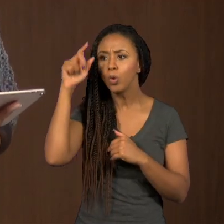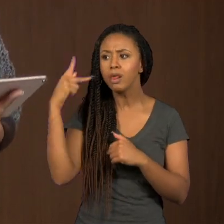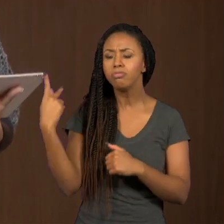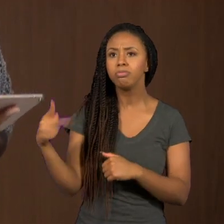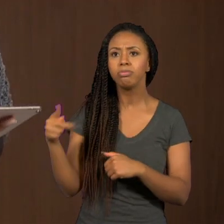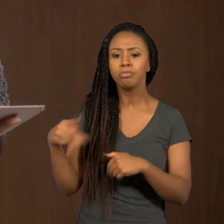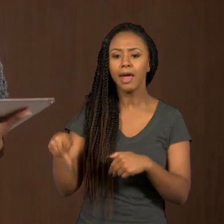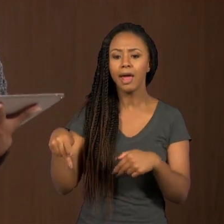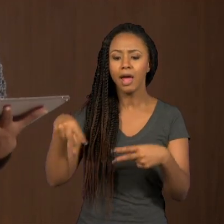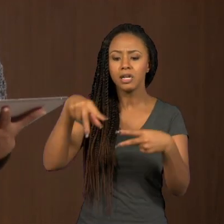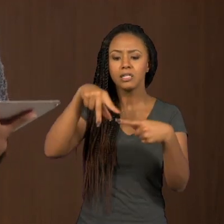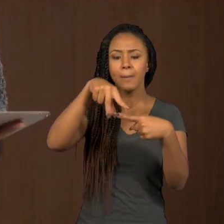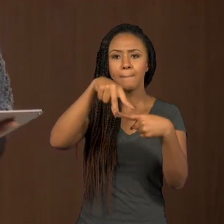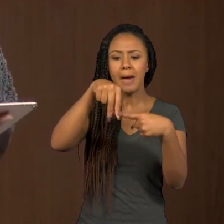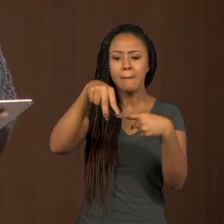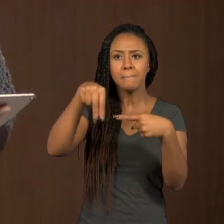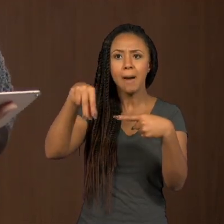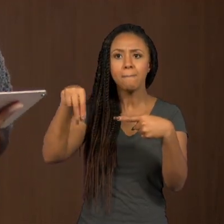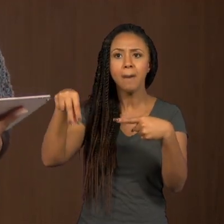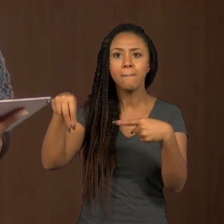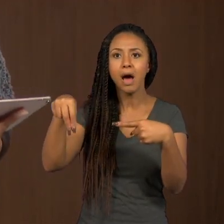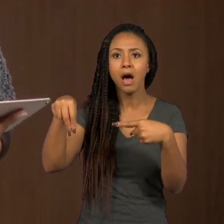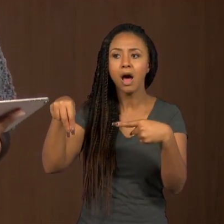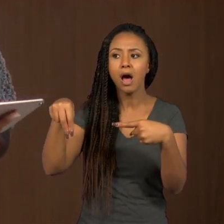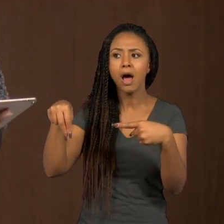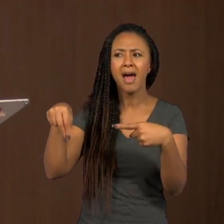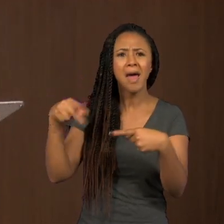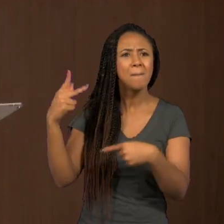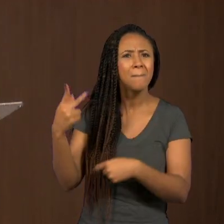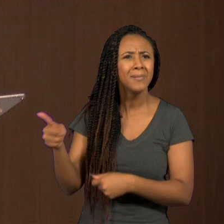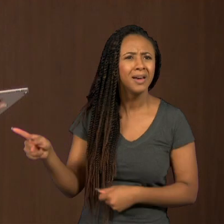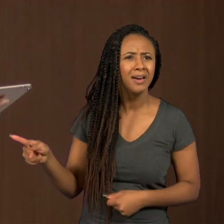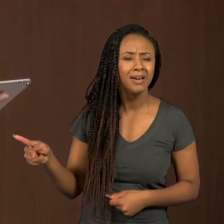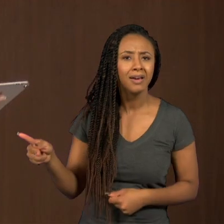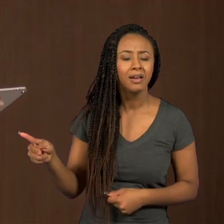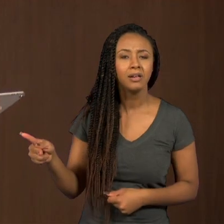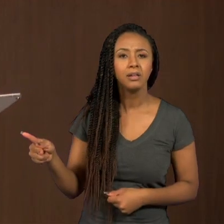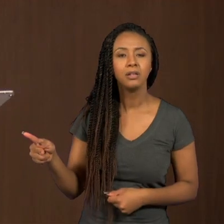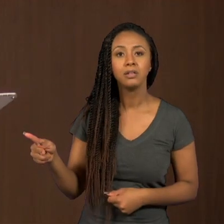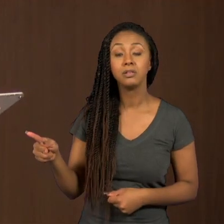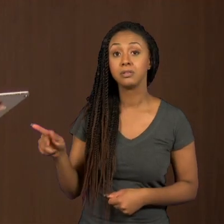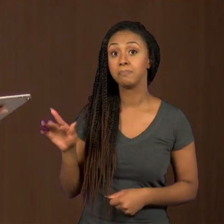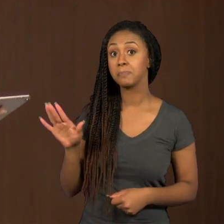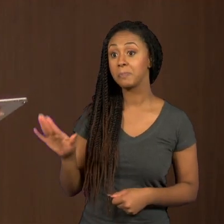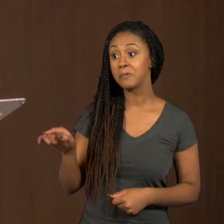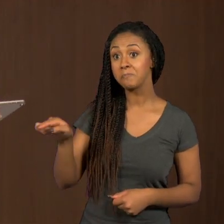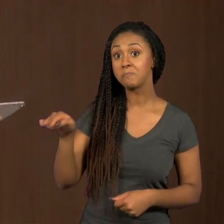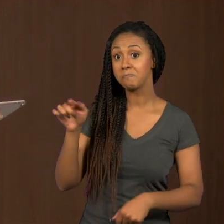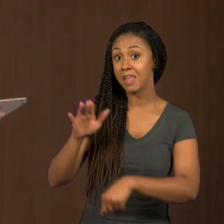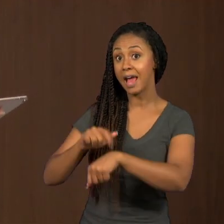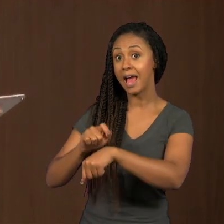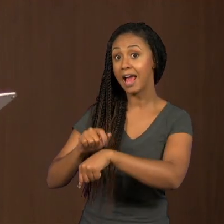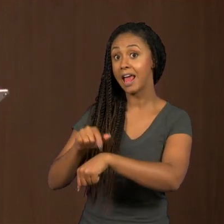TRABALHADORES QUE, NESSE MOMENTO, PORTANTO, NÃO ESTÃO, NESSE MOMENTO, ATUANDO COMO VERDADEIRAS